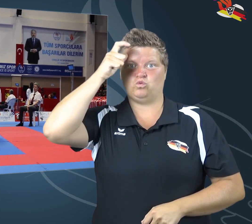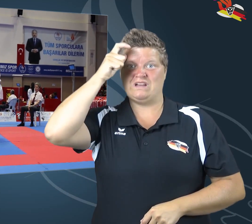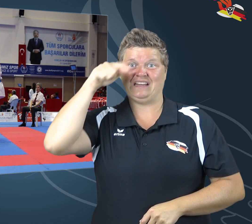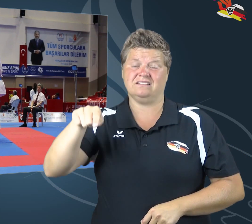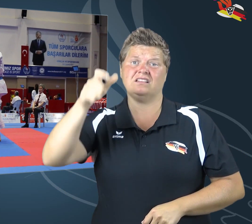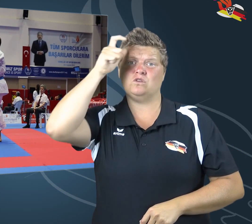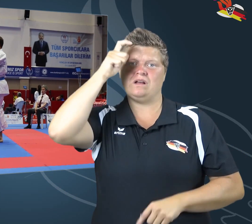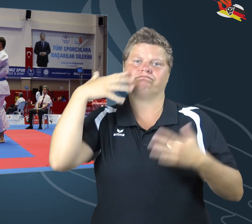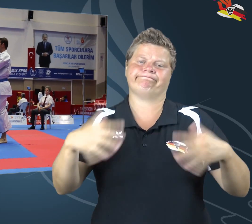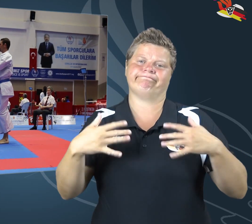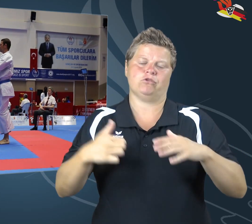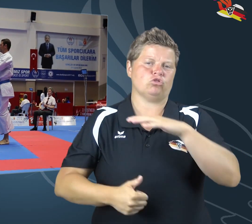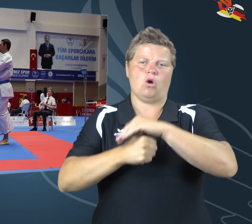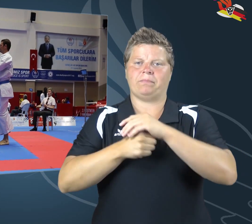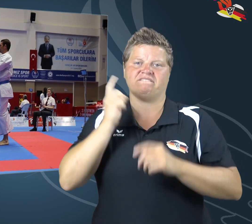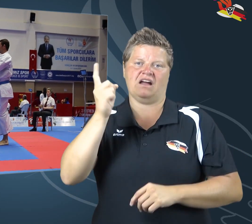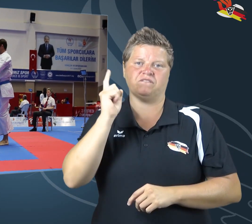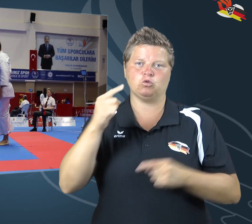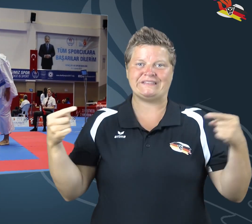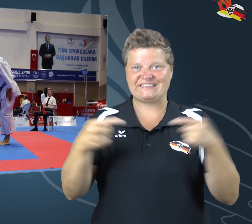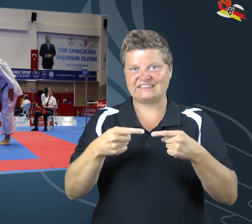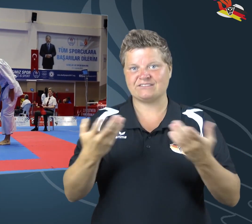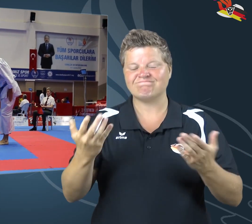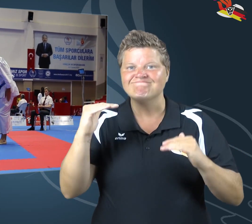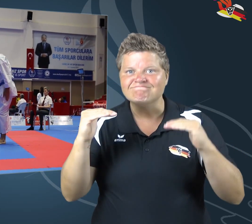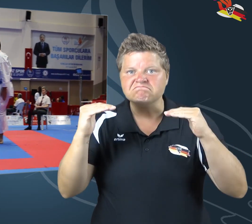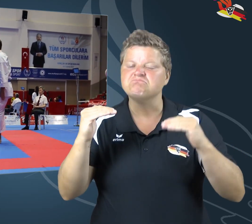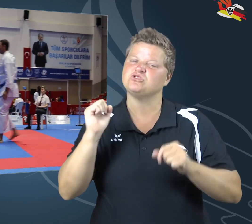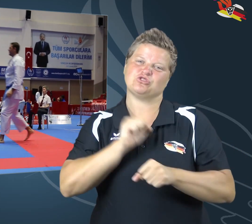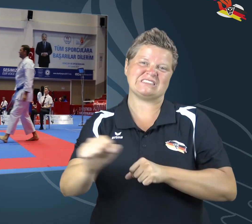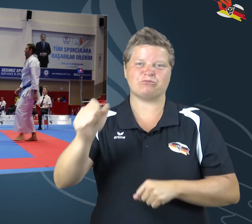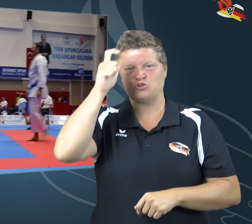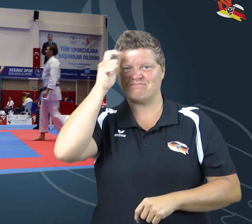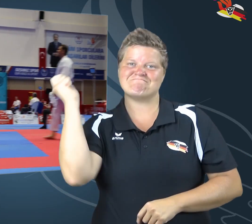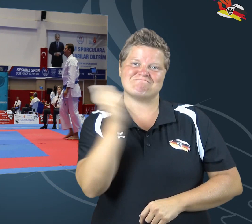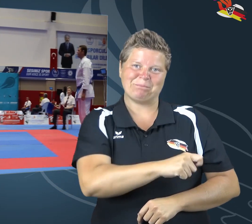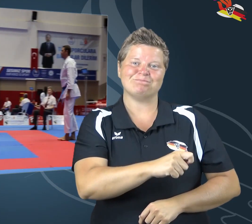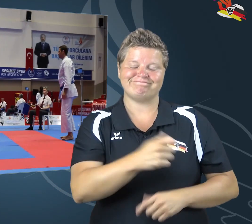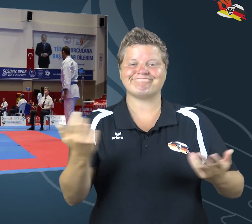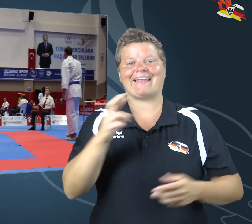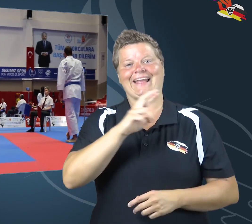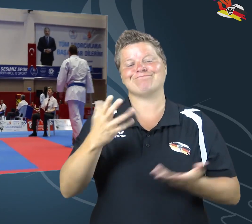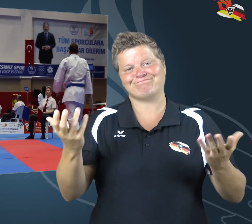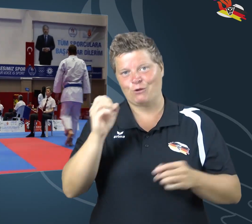Dr. Christoph Rieck stand im Achtelfinale gegen den Topfavoriten Can Burak Mert aus der Türkei. Leider hat es nicht für ein Weiterkommen gereicht.